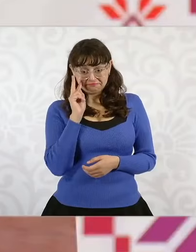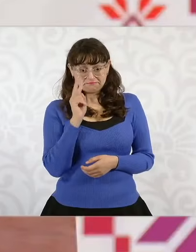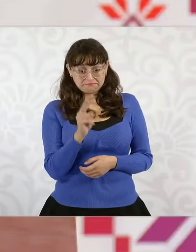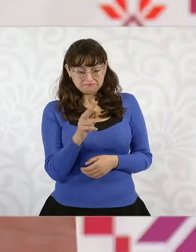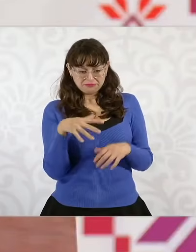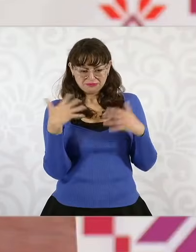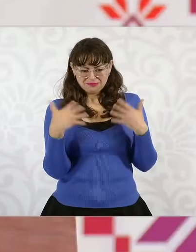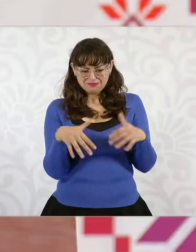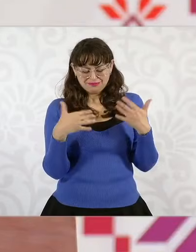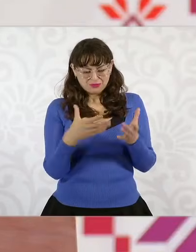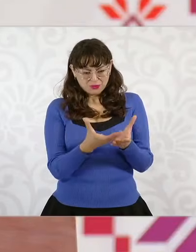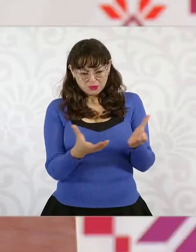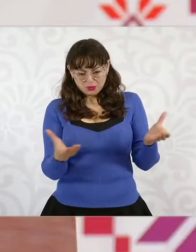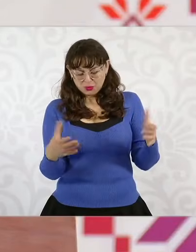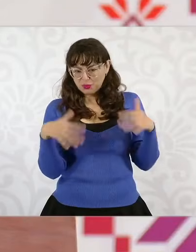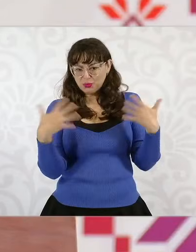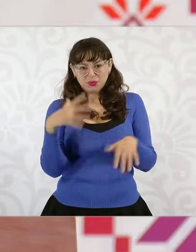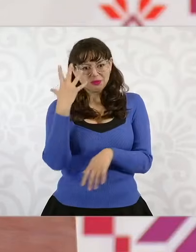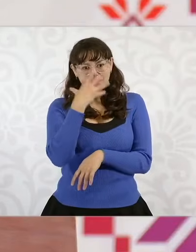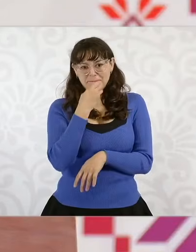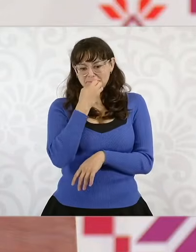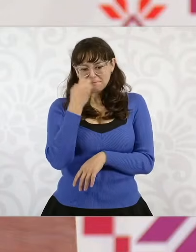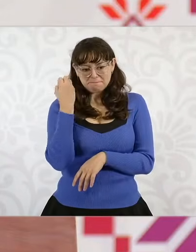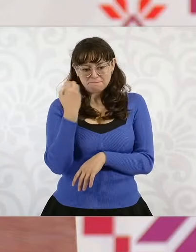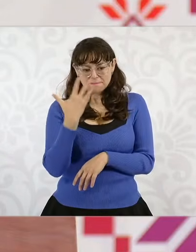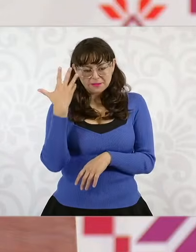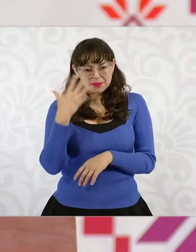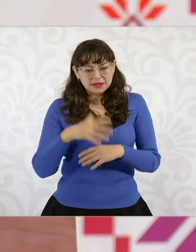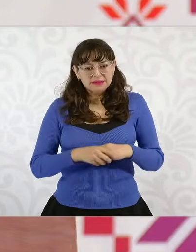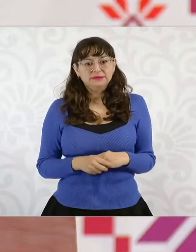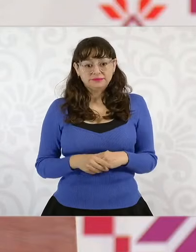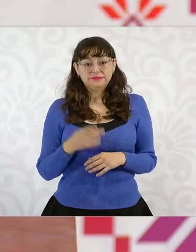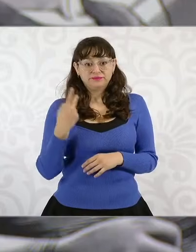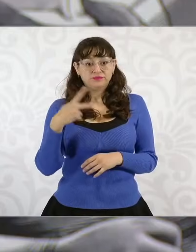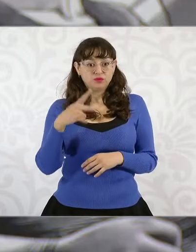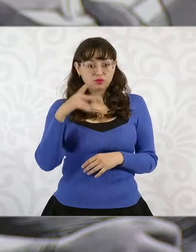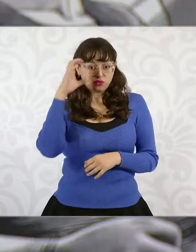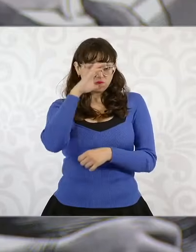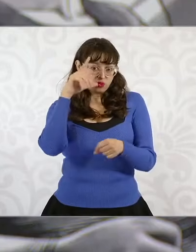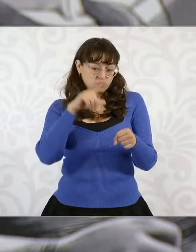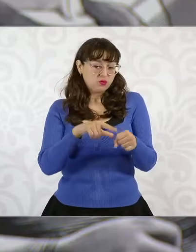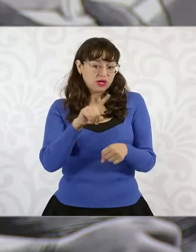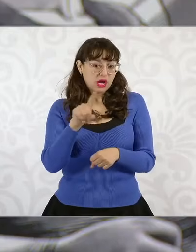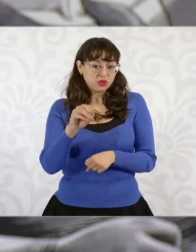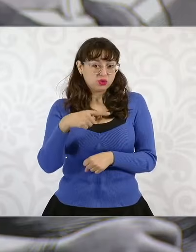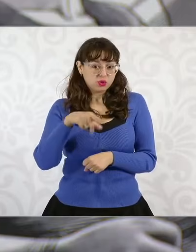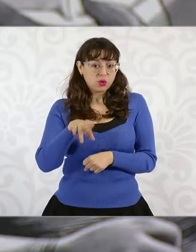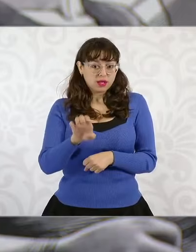una pieza muy hermosa y representativa en este caso de la cultura soque. La siguiente, por favor.